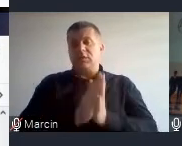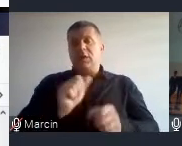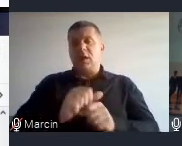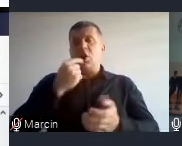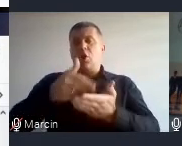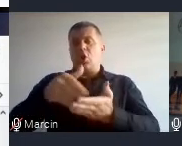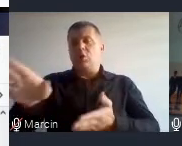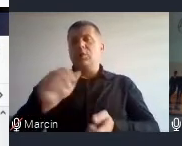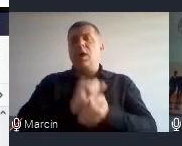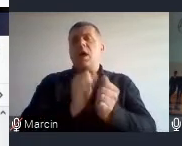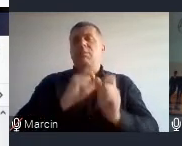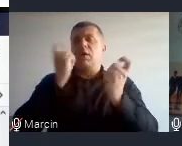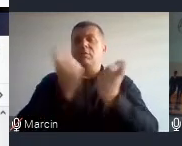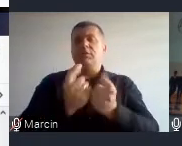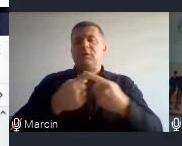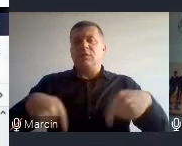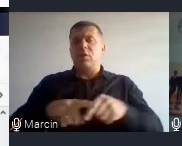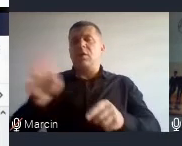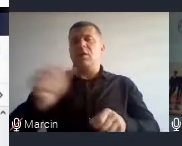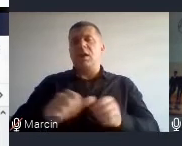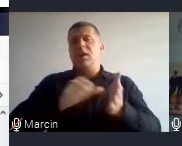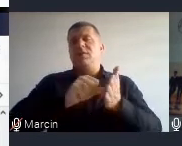albo wszyscy wykonawcy są wykluczeni,